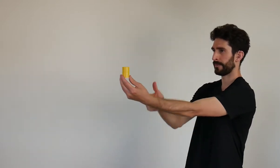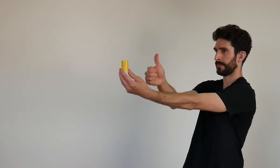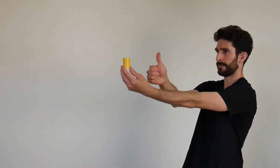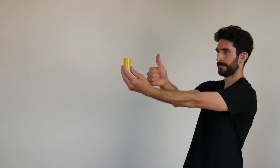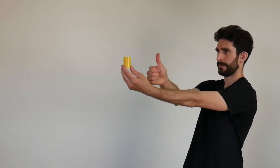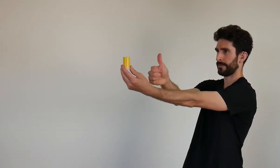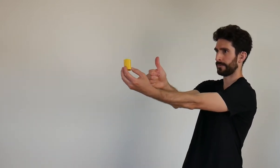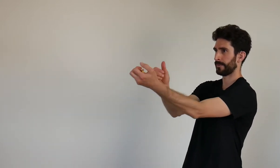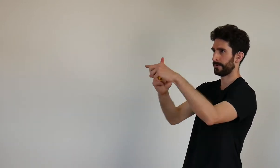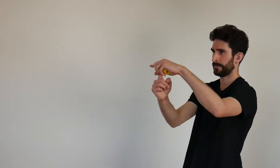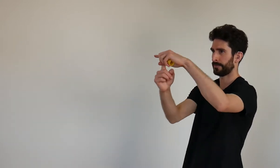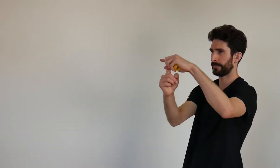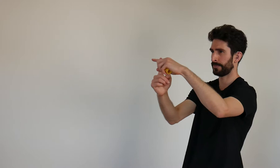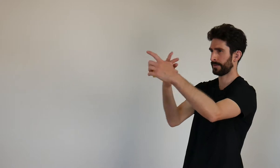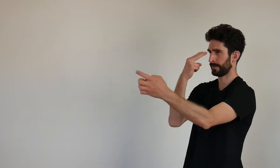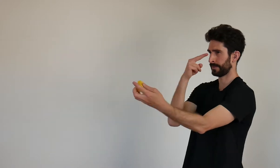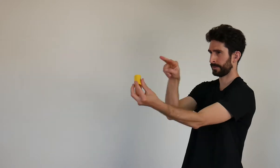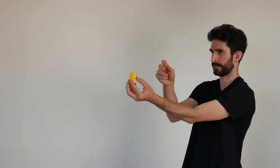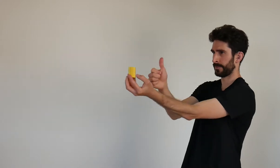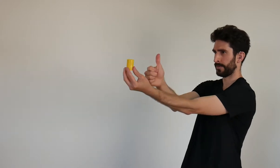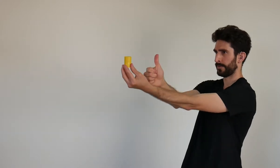Tu le vises avec ton pouce, les deux yeux ouverts.